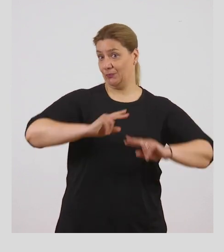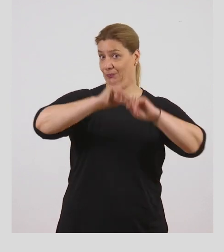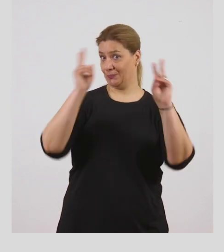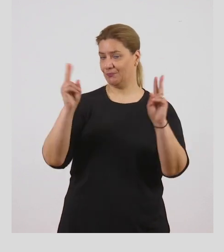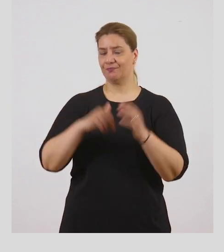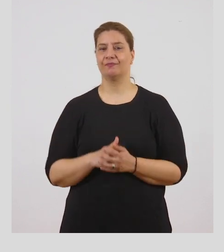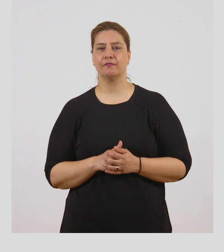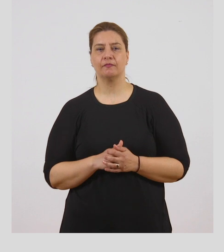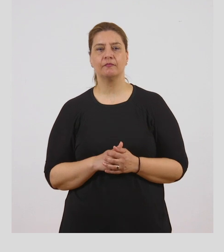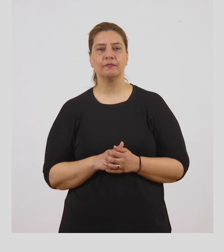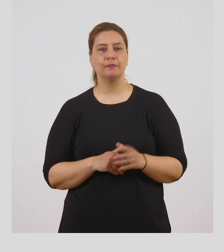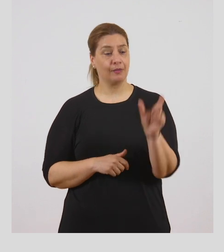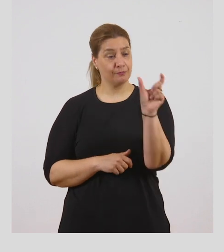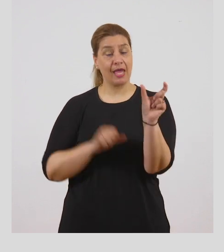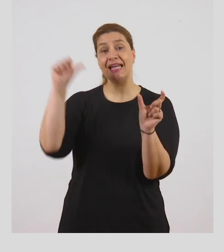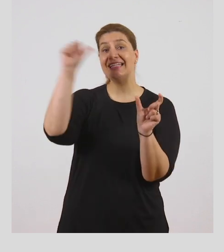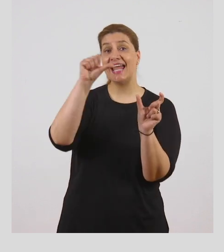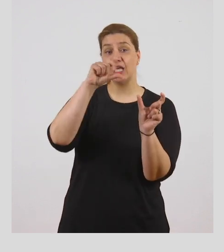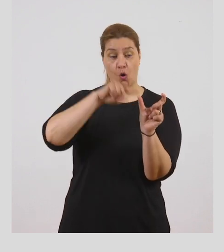Στην ίδια οικογένεια με το νερό.